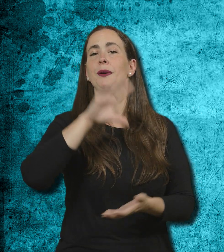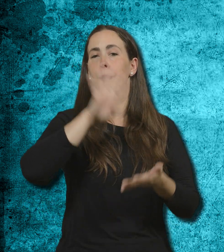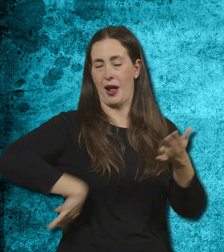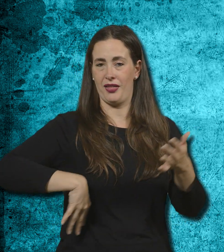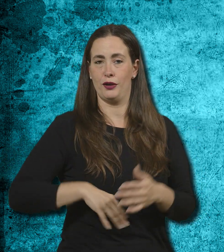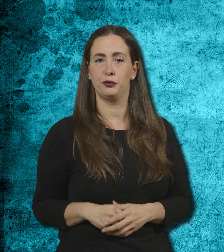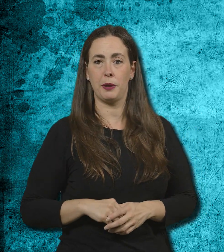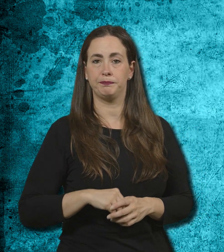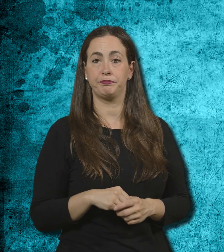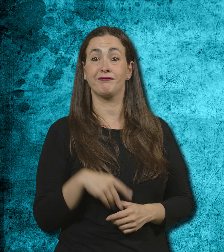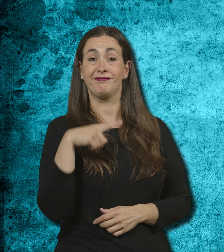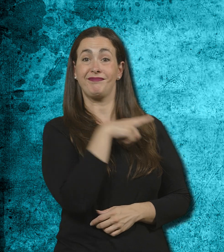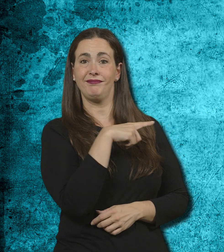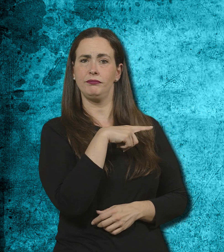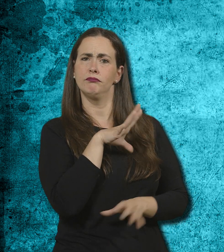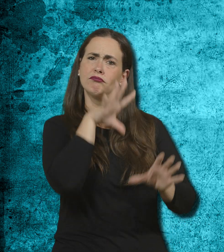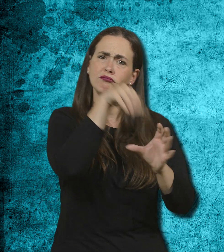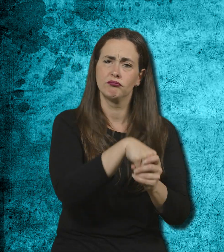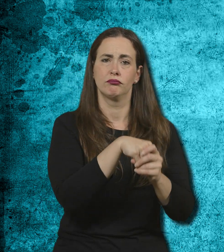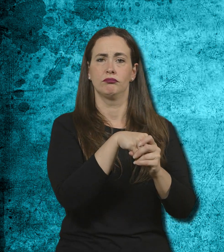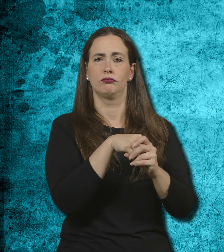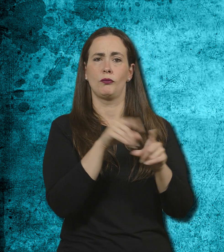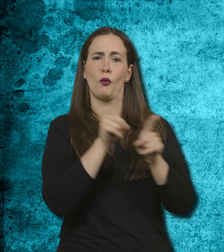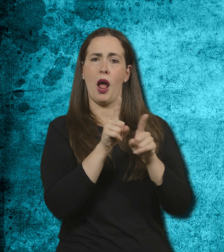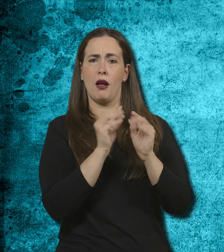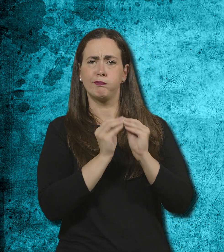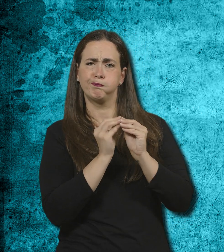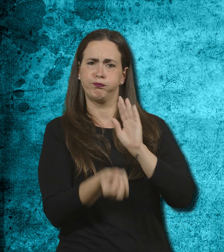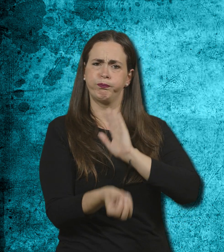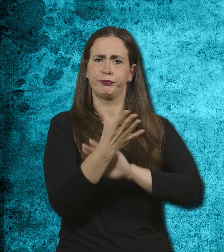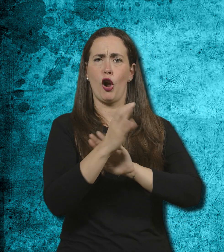el Club Esportiu de Sords de Barcelona i molt després va ser un dels forjadors